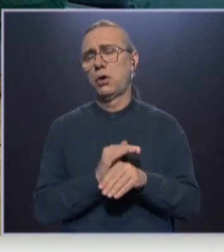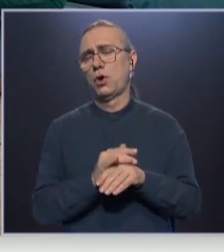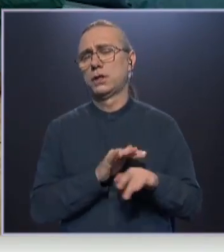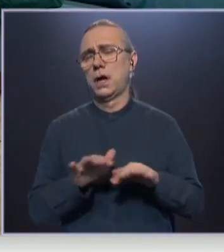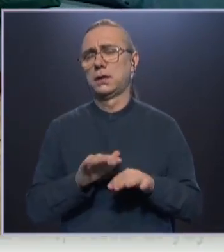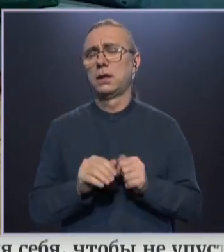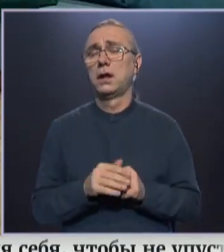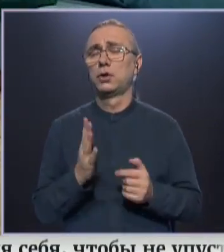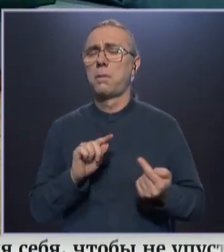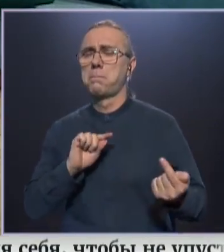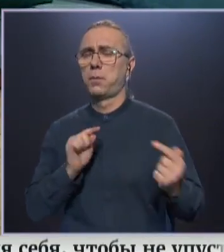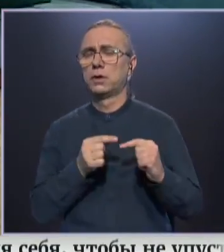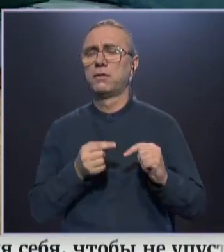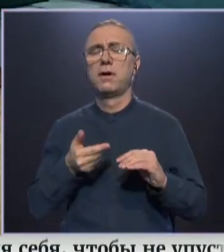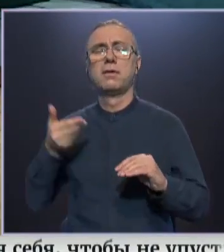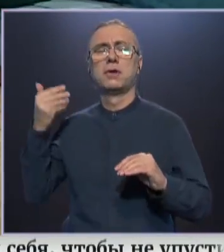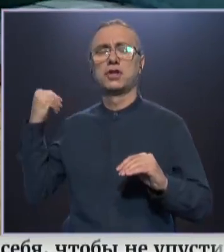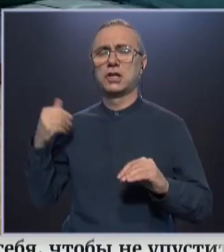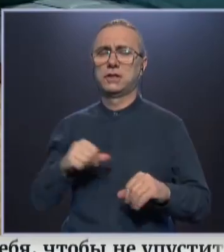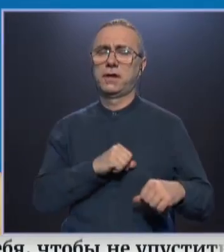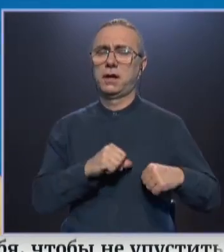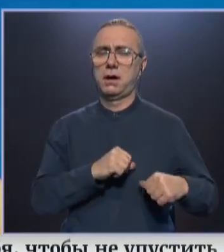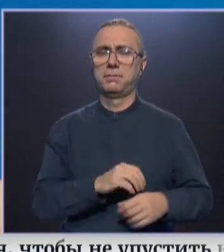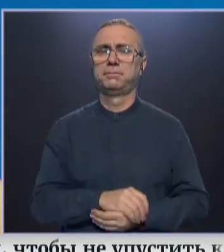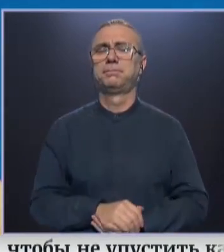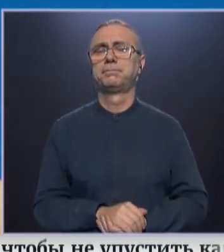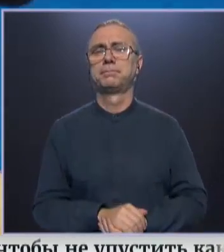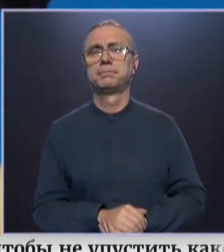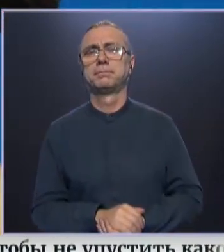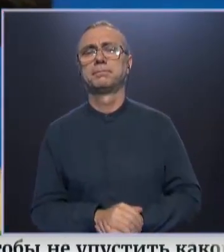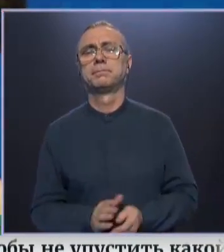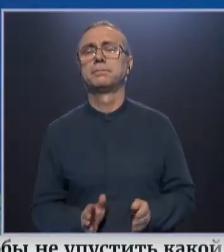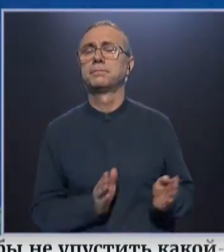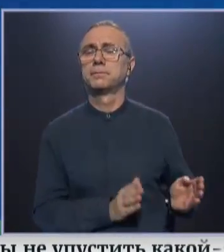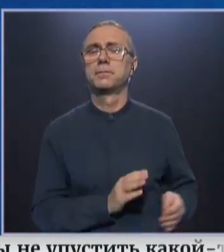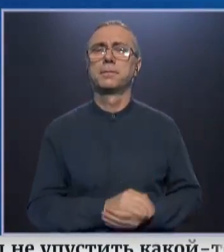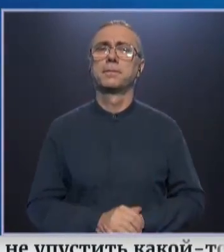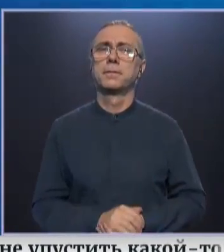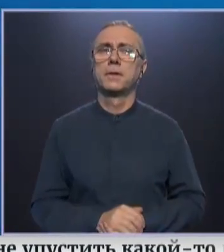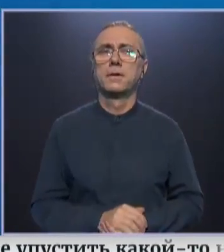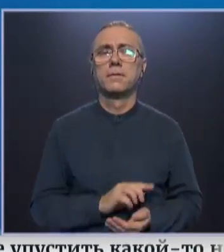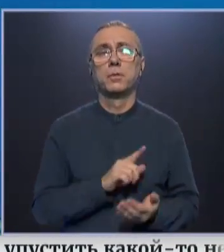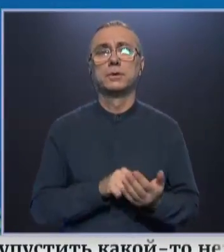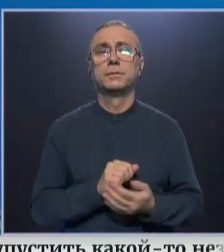роскошь нас пошли такие семейные вопросы батюшка Скажите пожалуйста Нужно ли сохранять брак когда